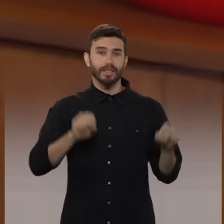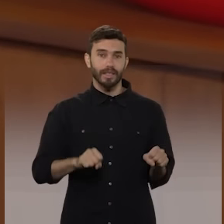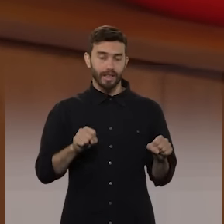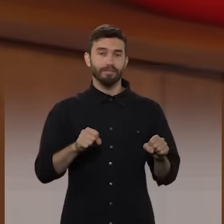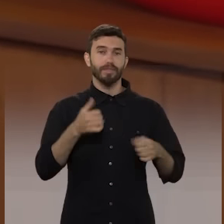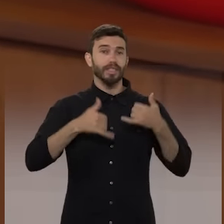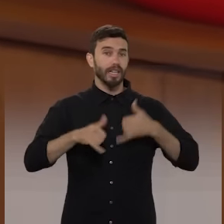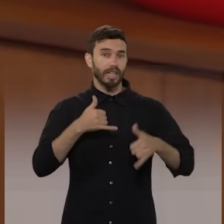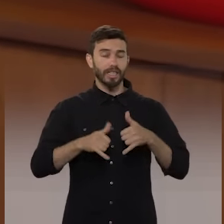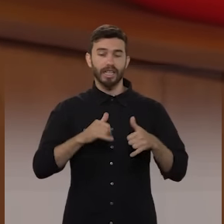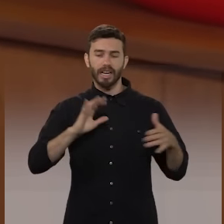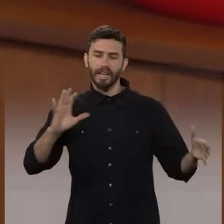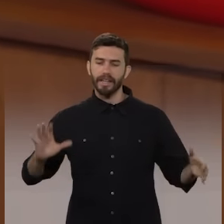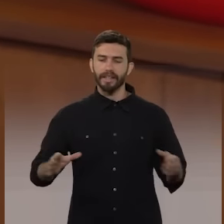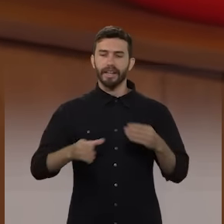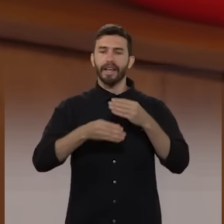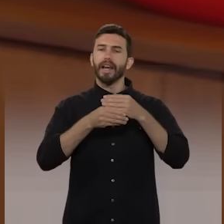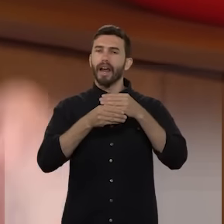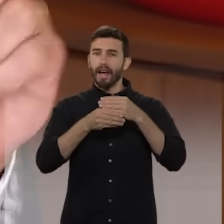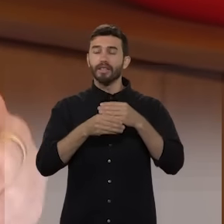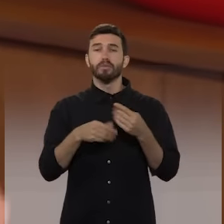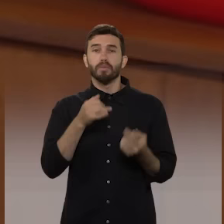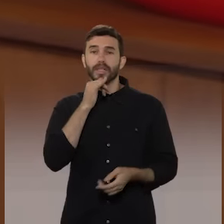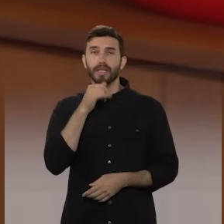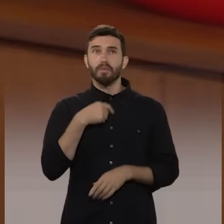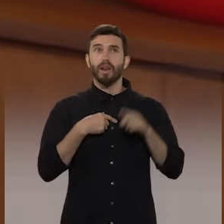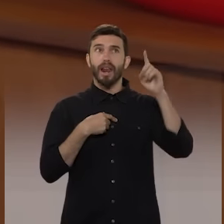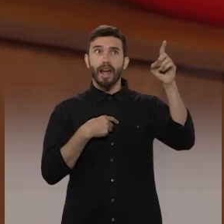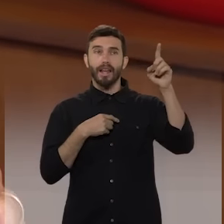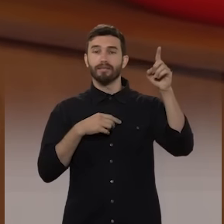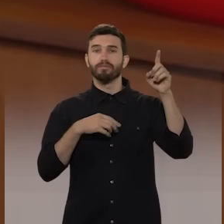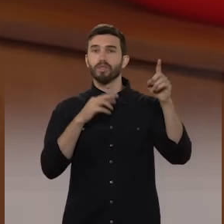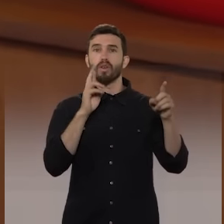ele é pensado em que uma energia gerada em Roraima pode ser consumida no Rio Grande do Sul,